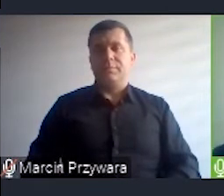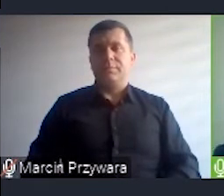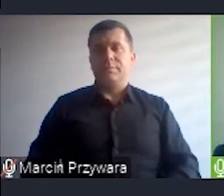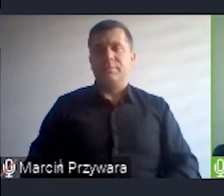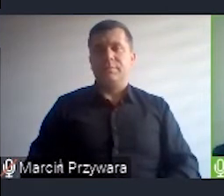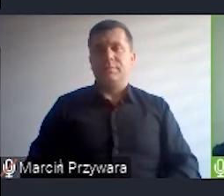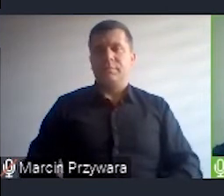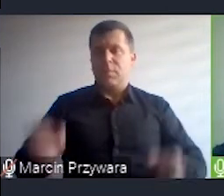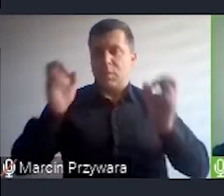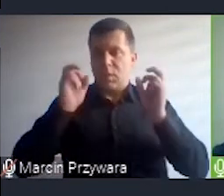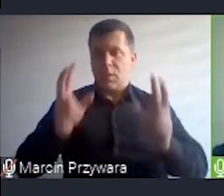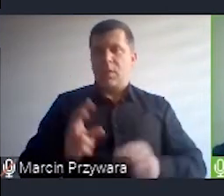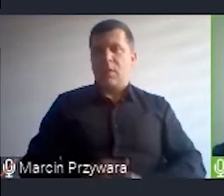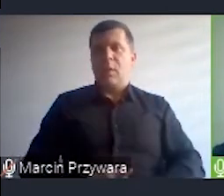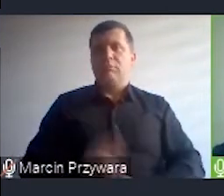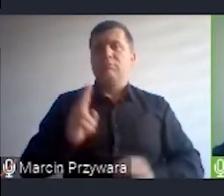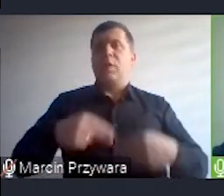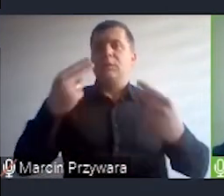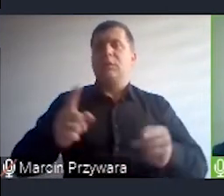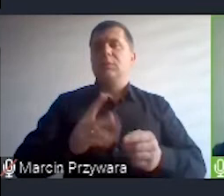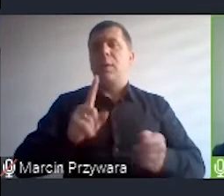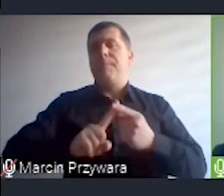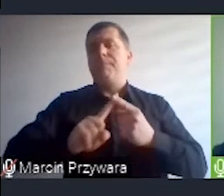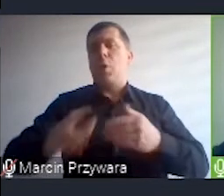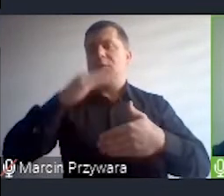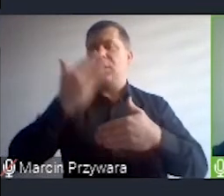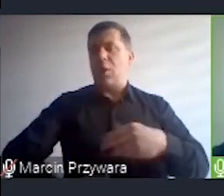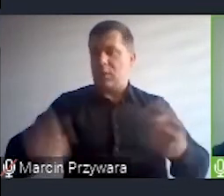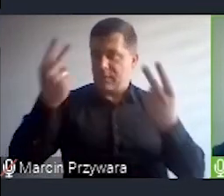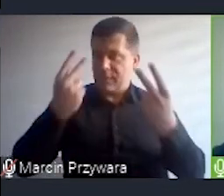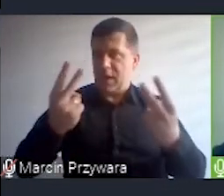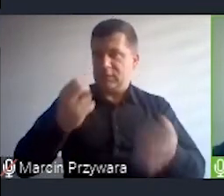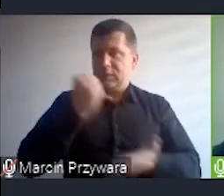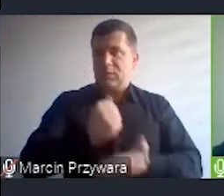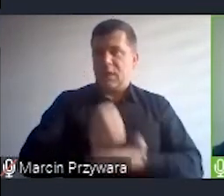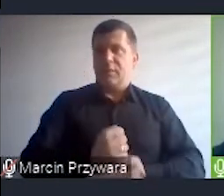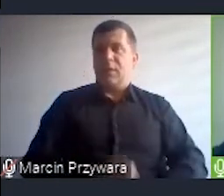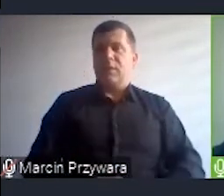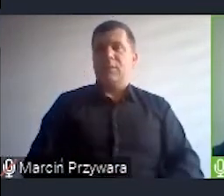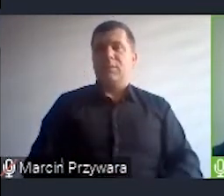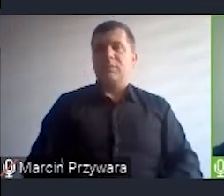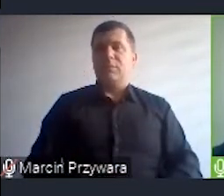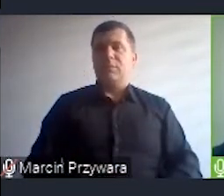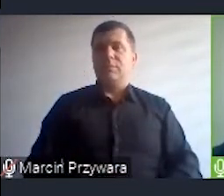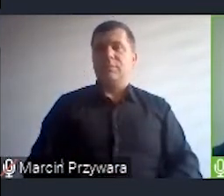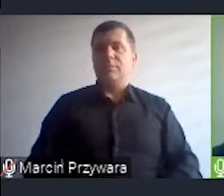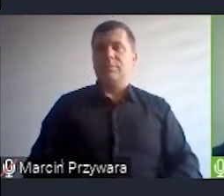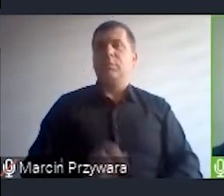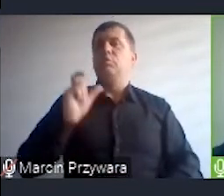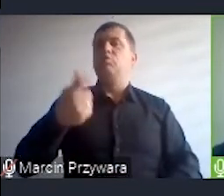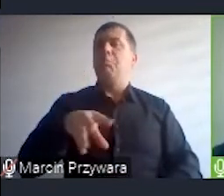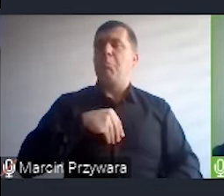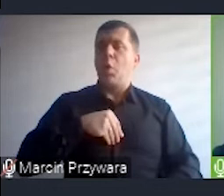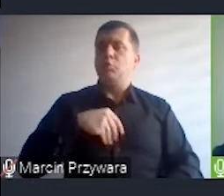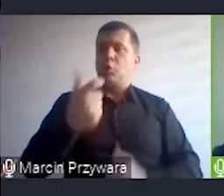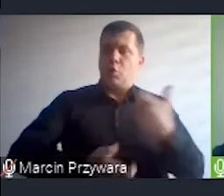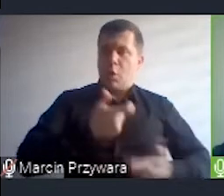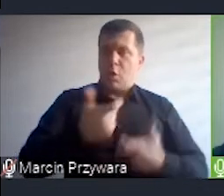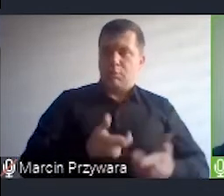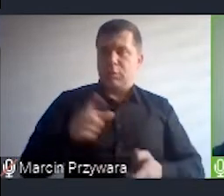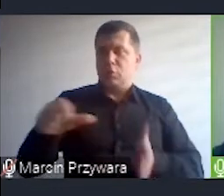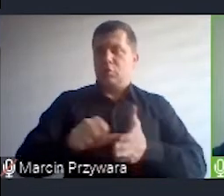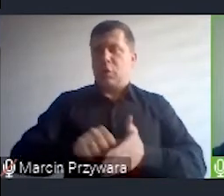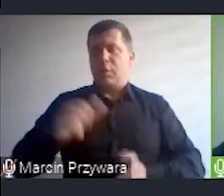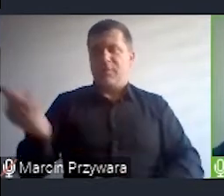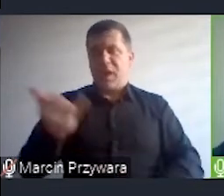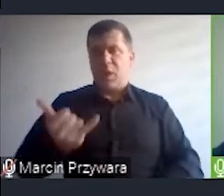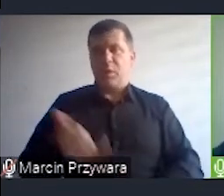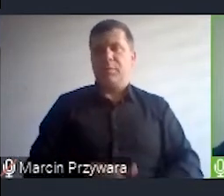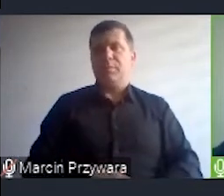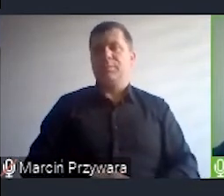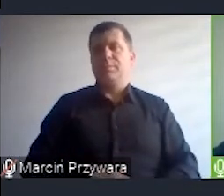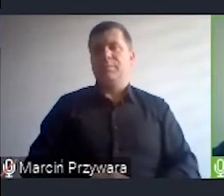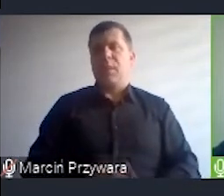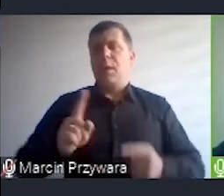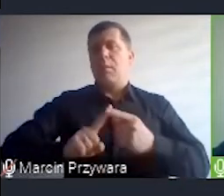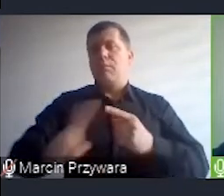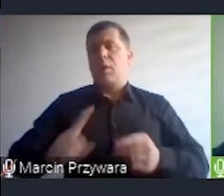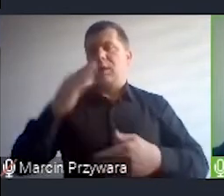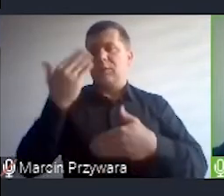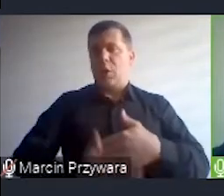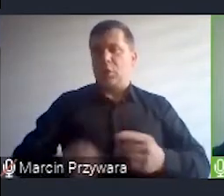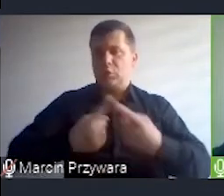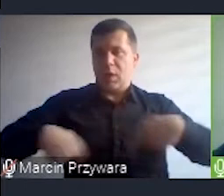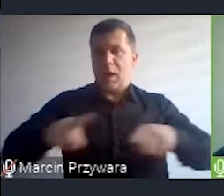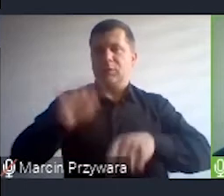Ok. przeznaczenie po zakończeniu – ważna rzecz. Co można robić ze środkami trwałymi po zakończeniu realizacji projektu?